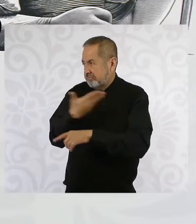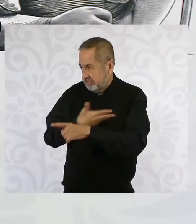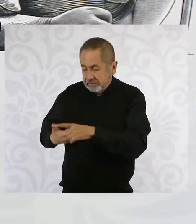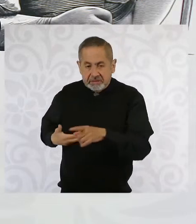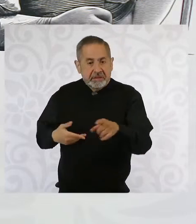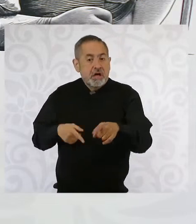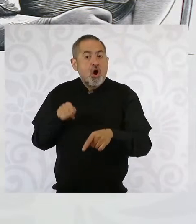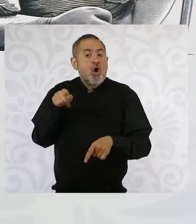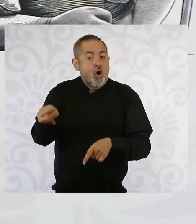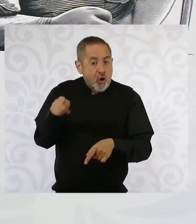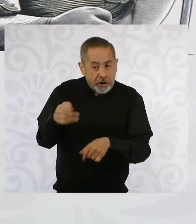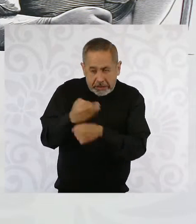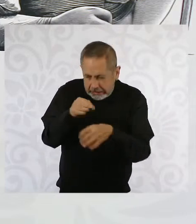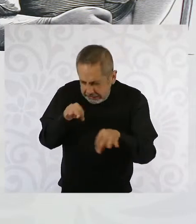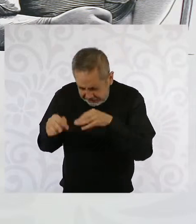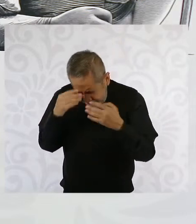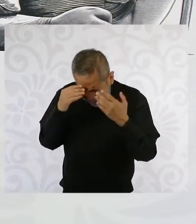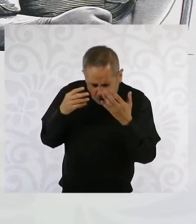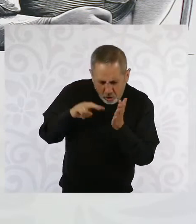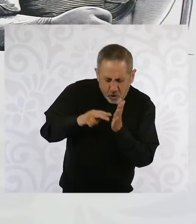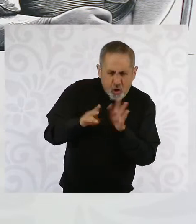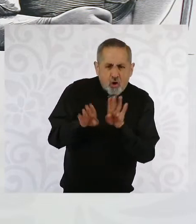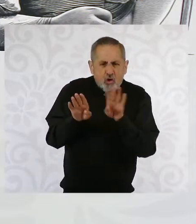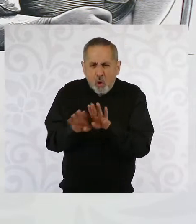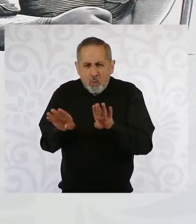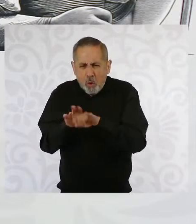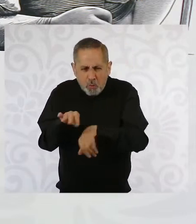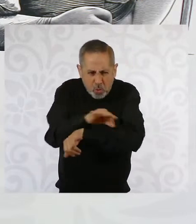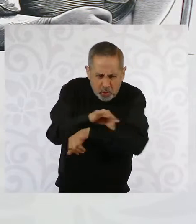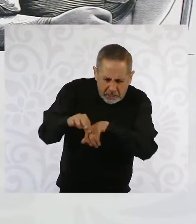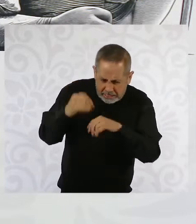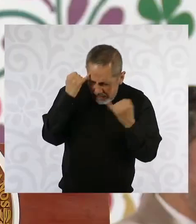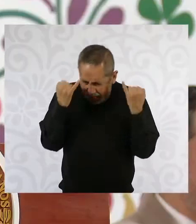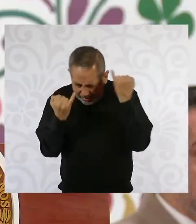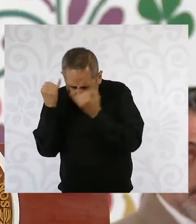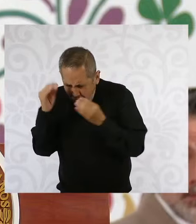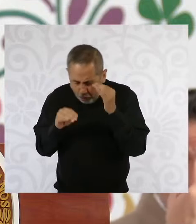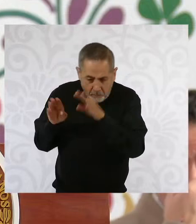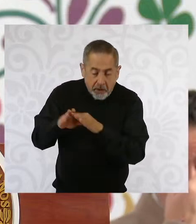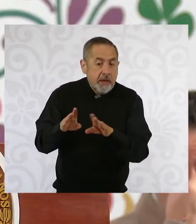trabajando en la propuesta de diseño y desarrollo del vehículo el Instituto contribuirá a sentar las